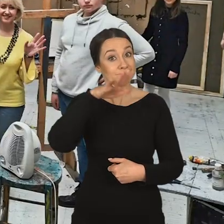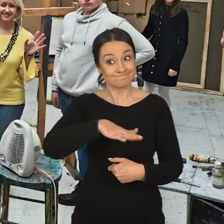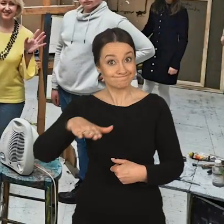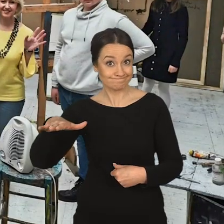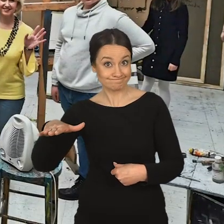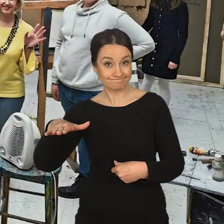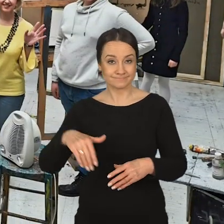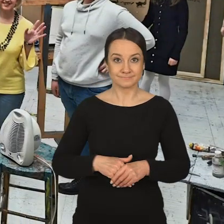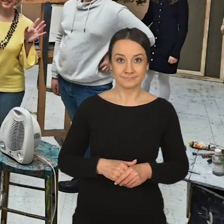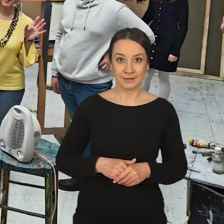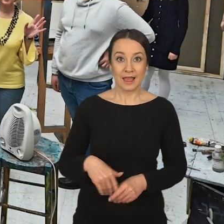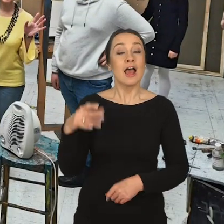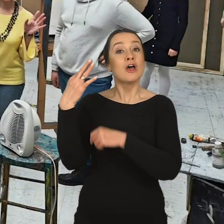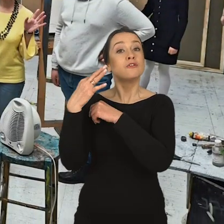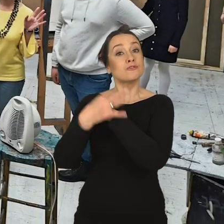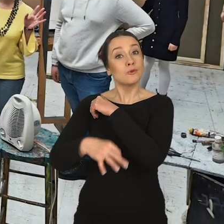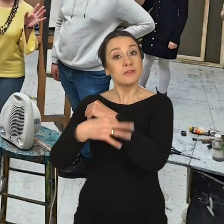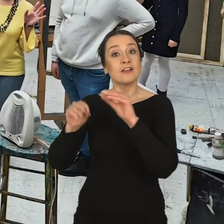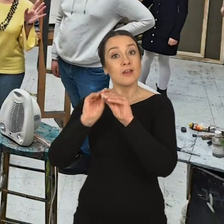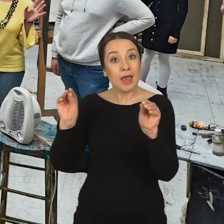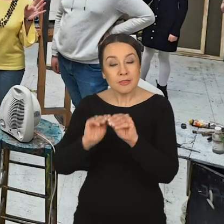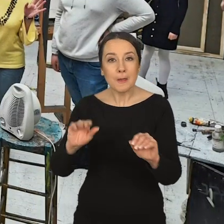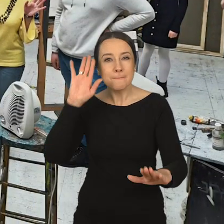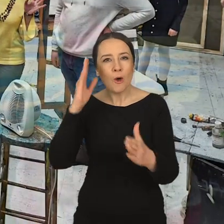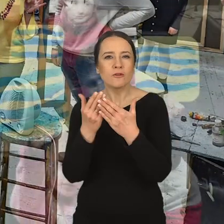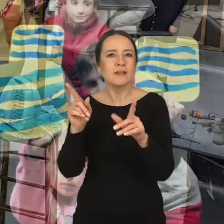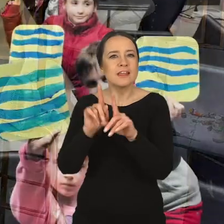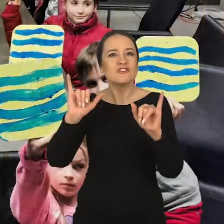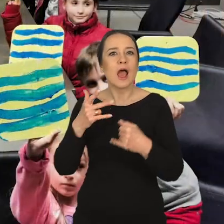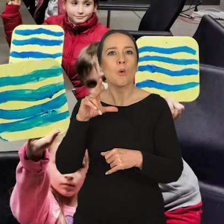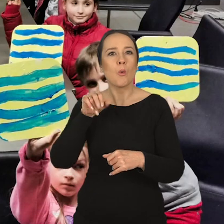Ale studenci edukacji poznają także tajniki tzw. kuratorstwa.